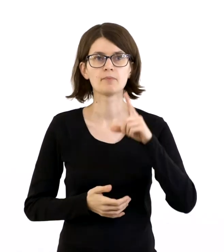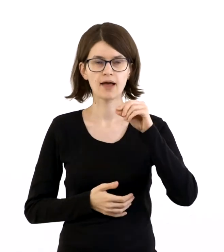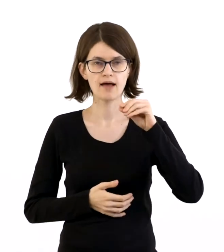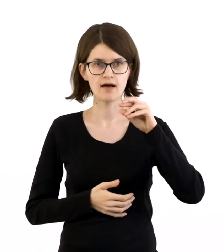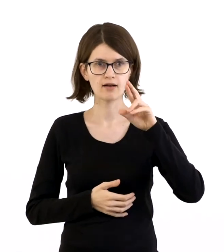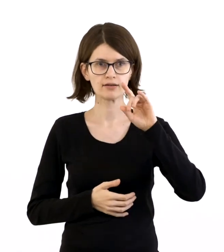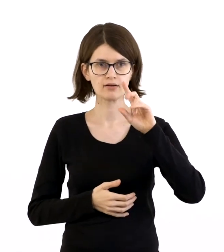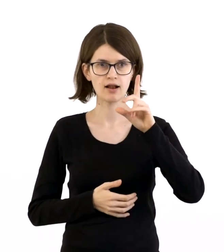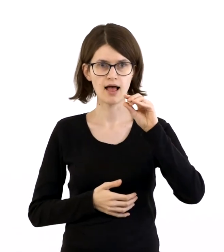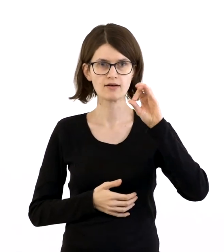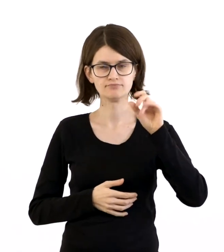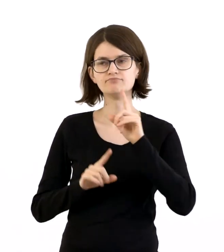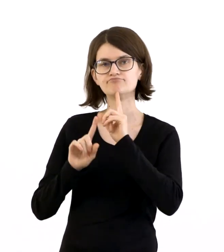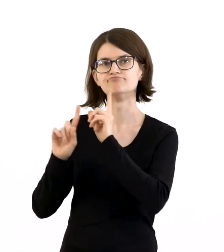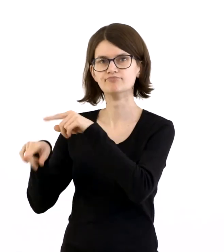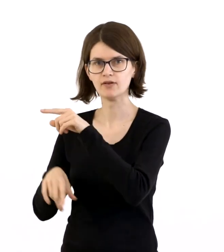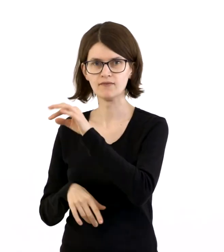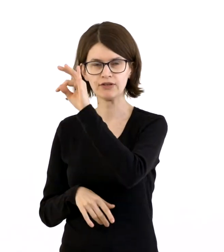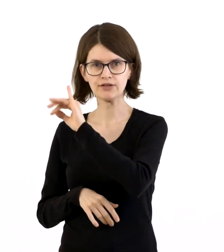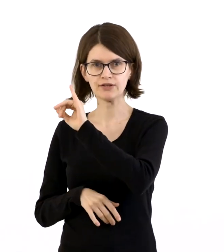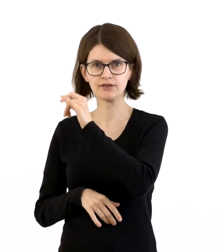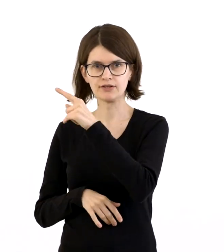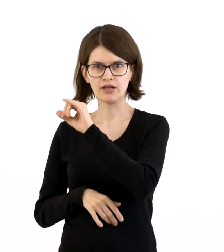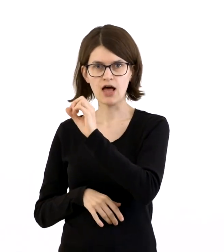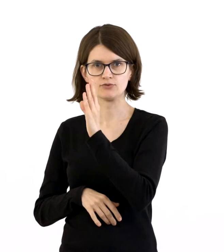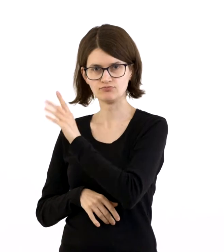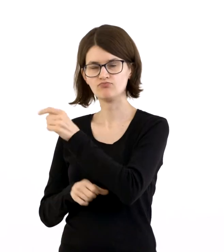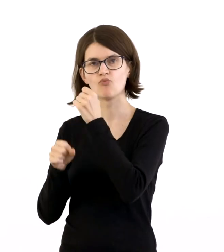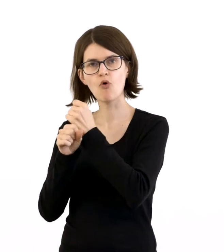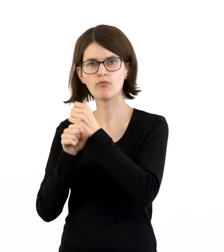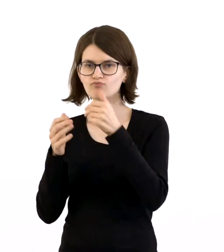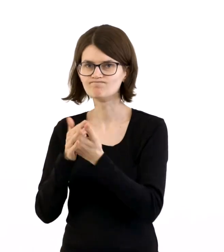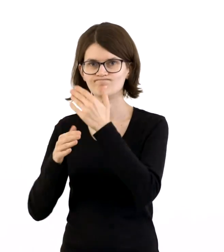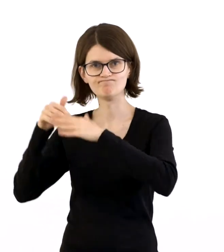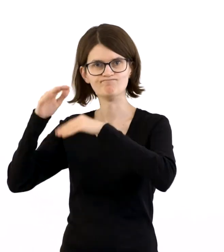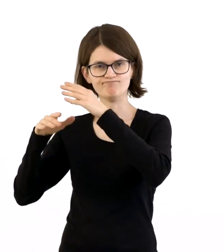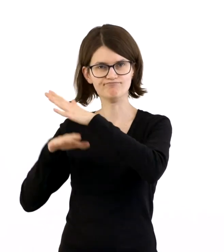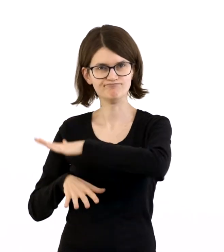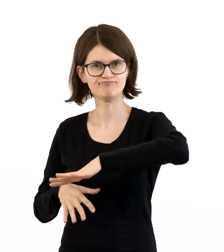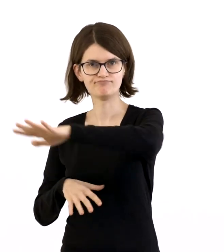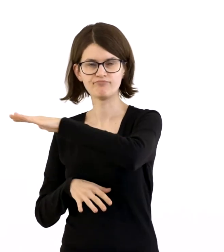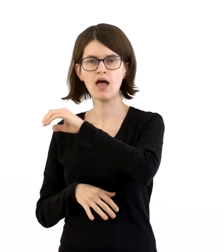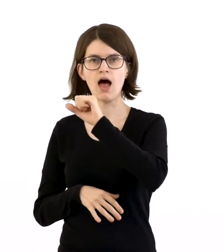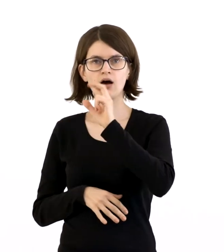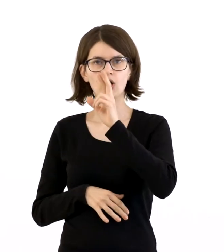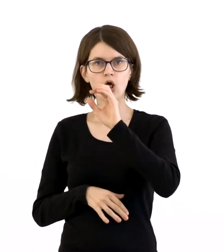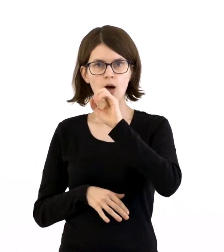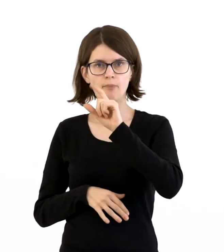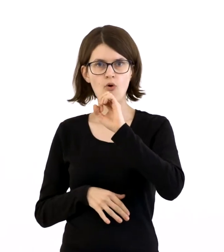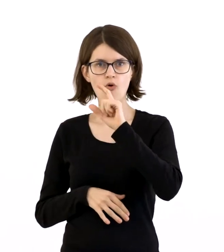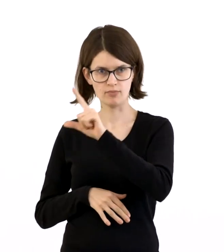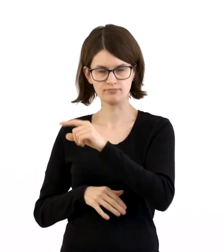Perykles odbudowę Akropolu powierzył Fidiaszowi.